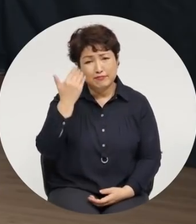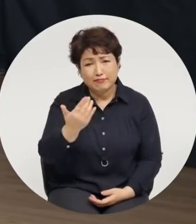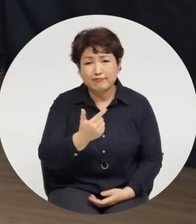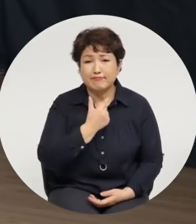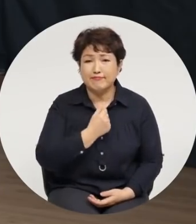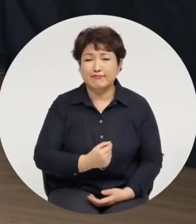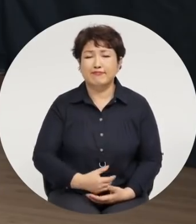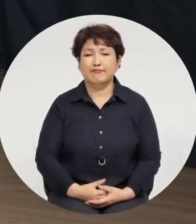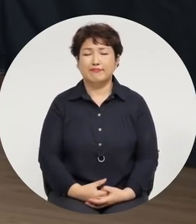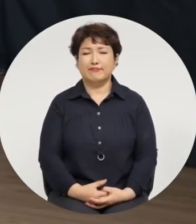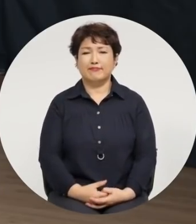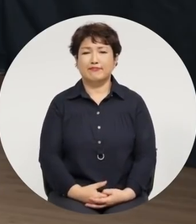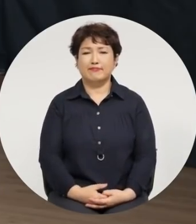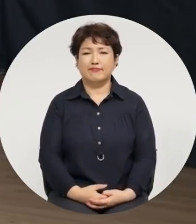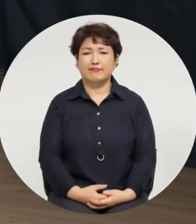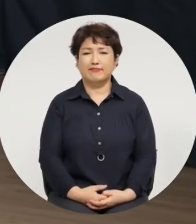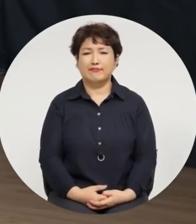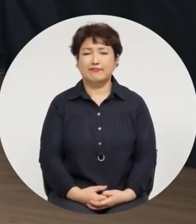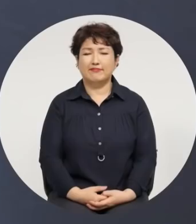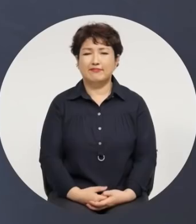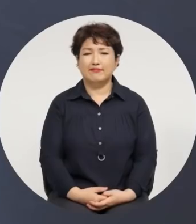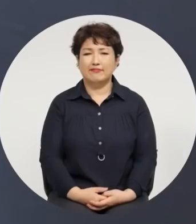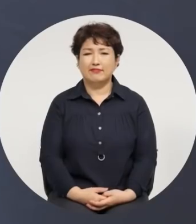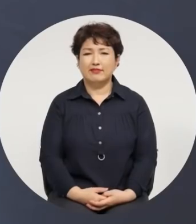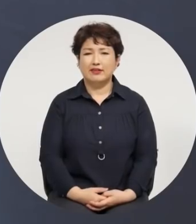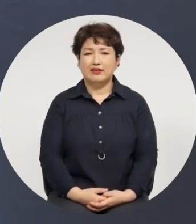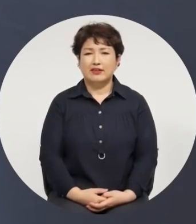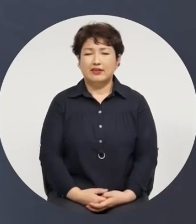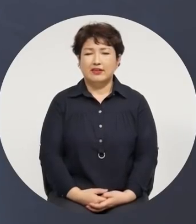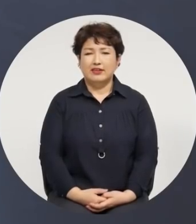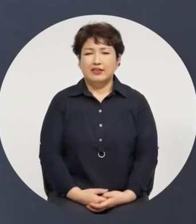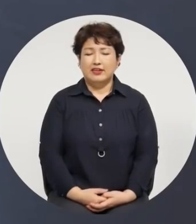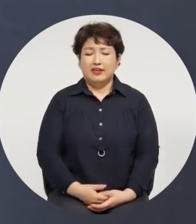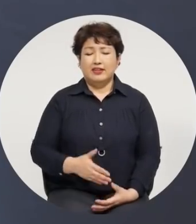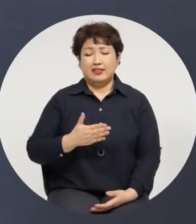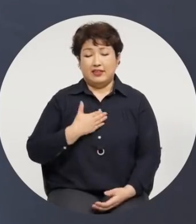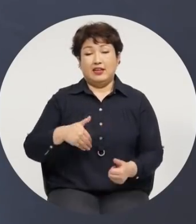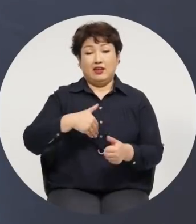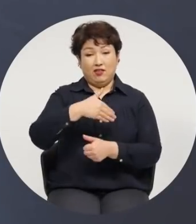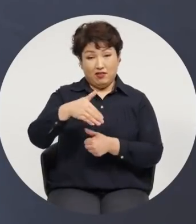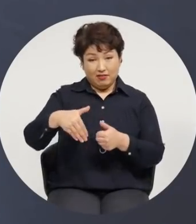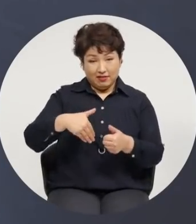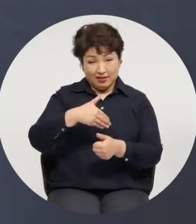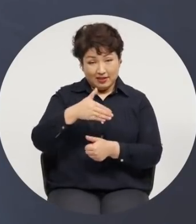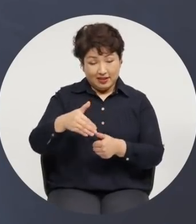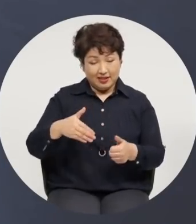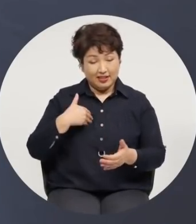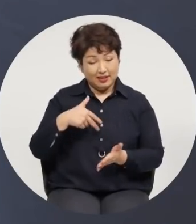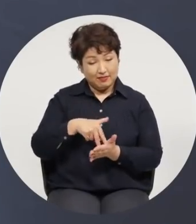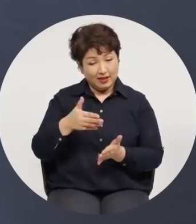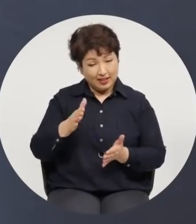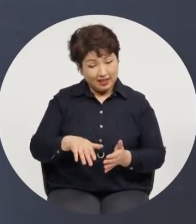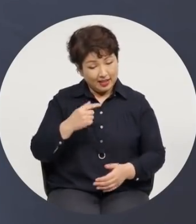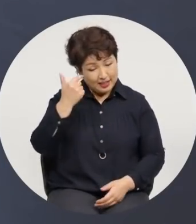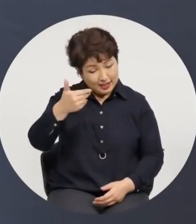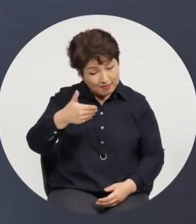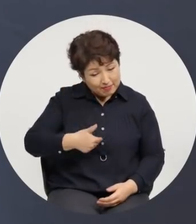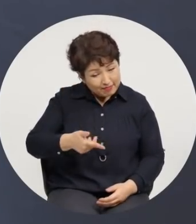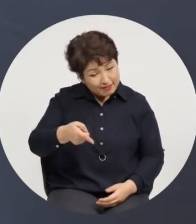스님께 여쭤봅니다 (스님) 그게 혼자 사는 스님한테 물어볼 만한 주제의 질문인가요?